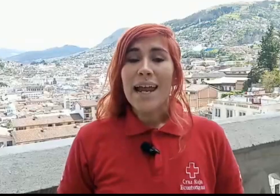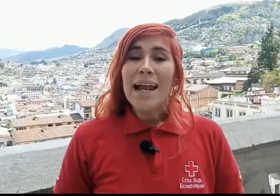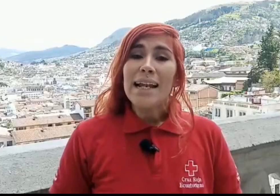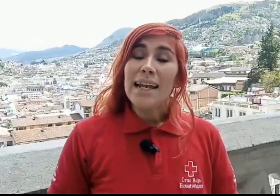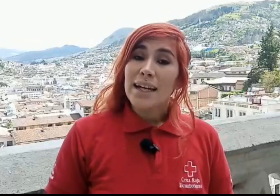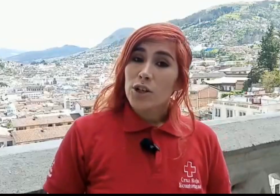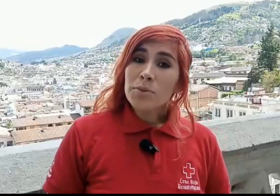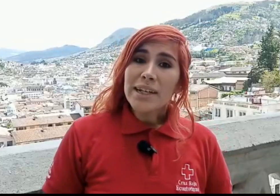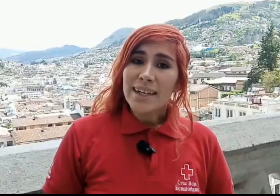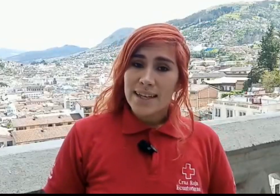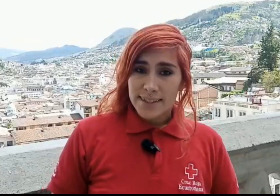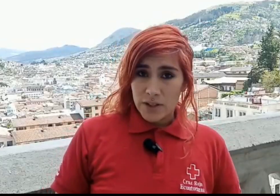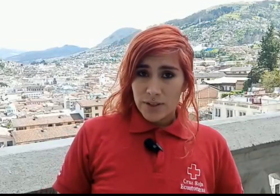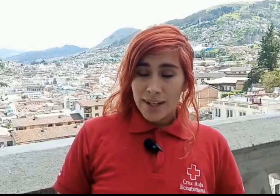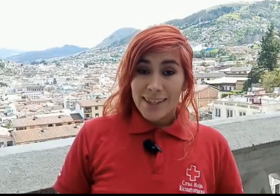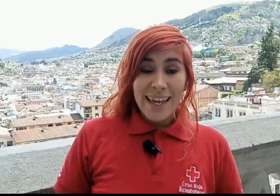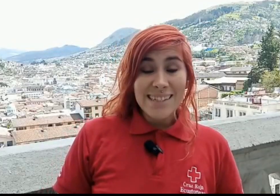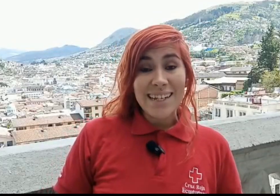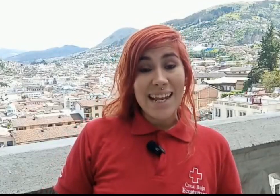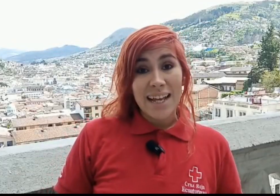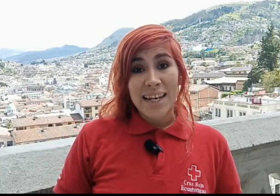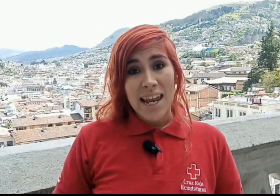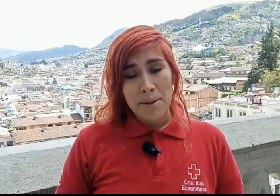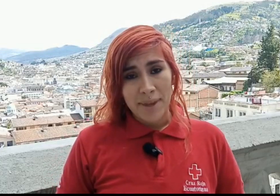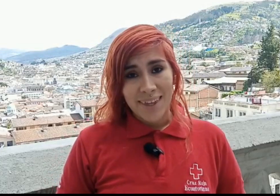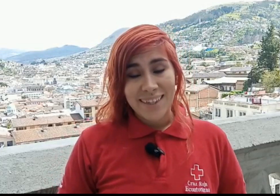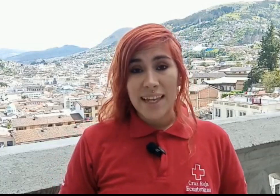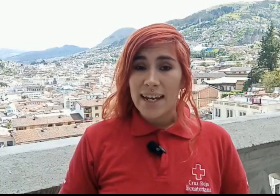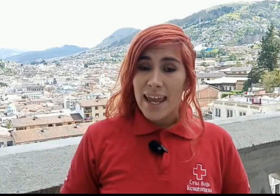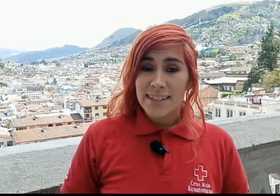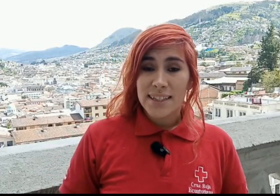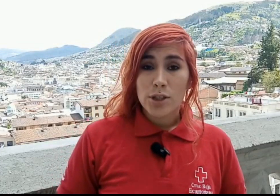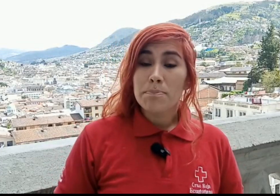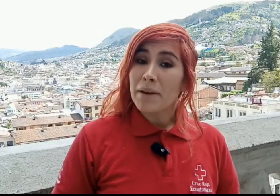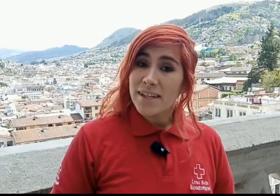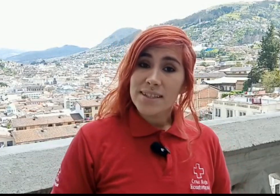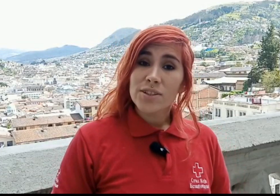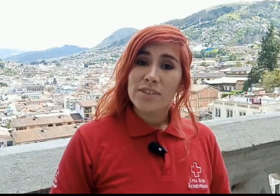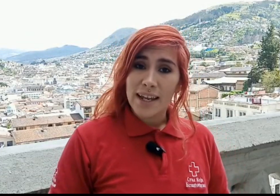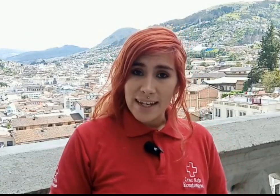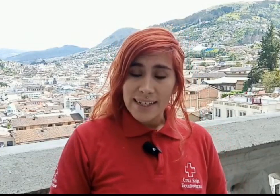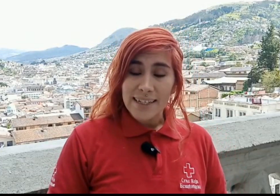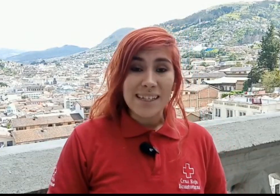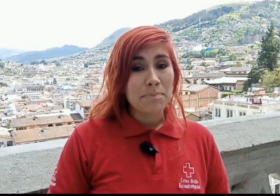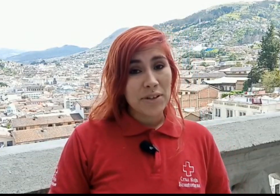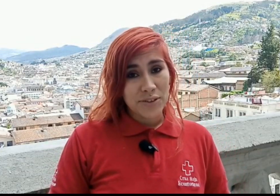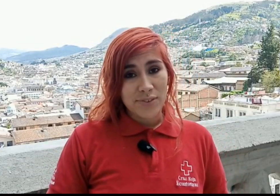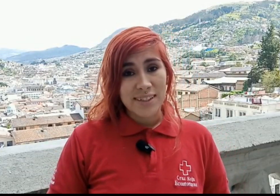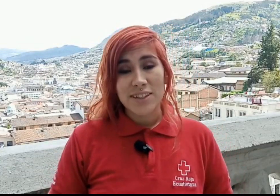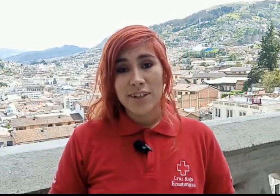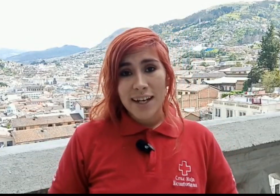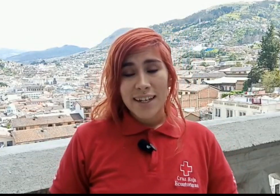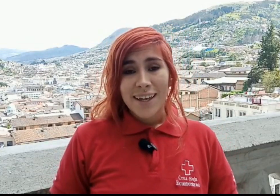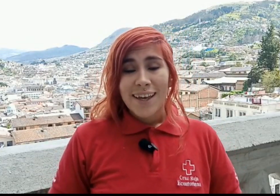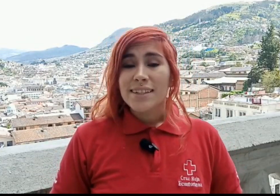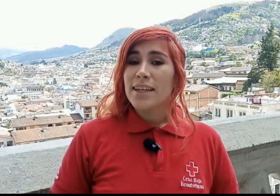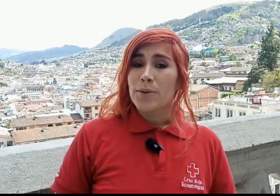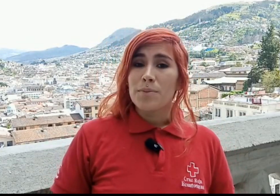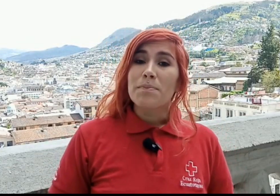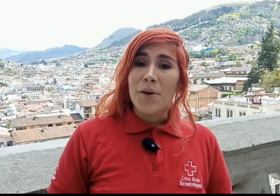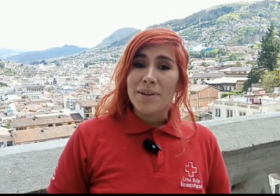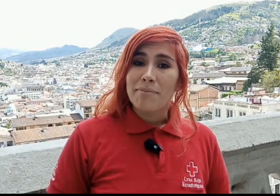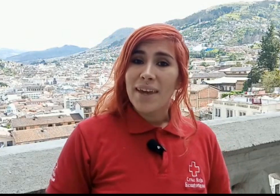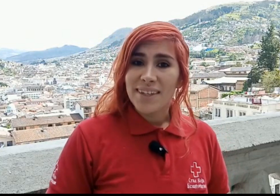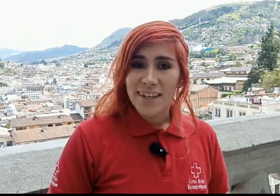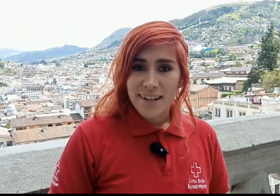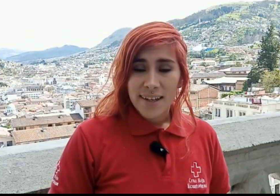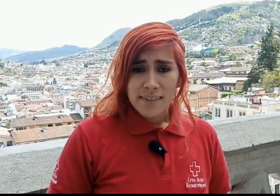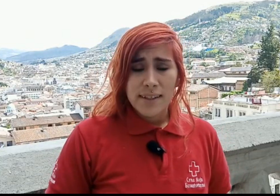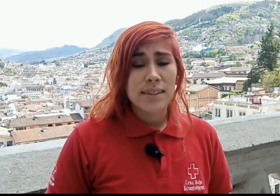la comunicación es la clave del éxito personal y profesional según Paul Meyer y